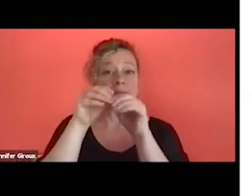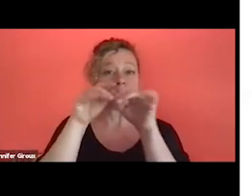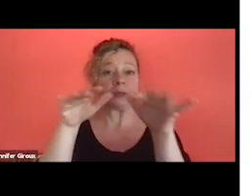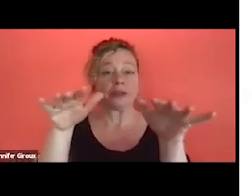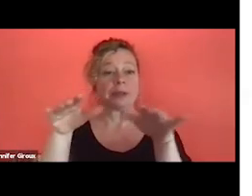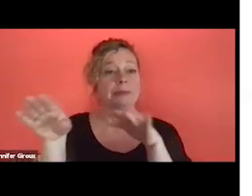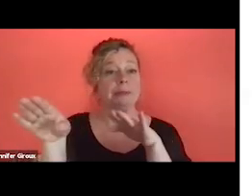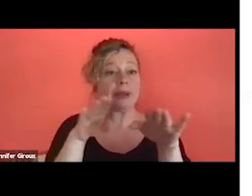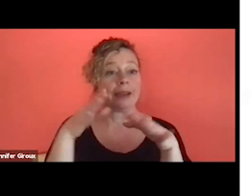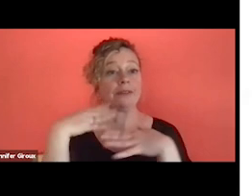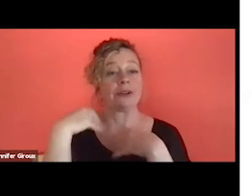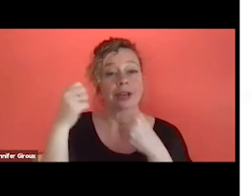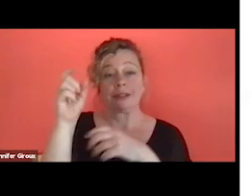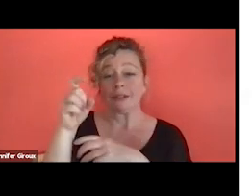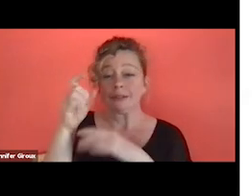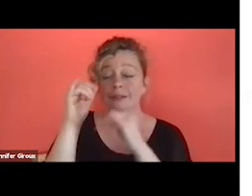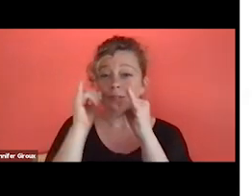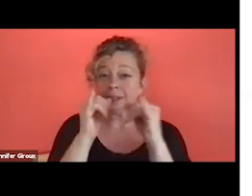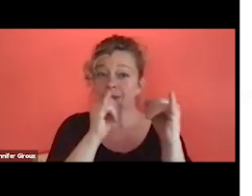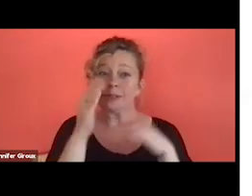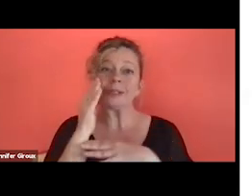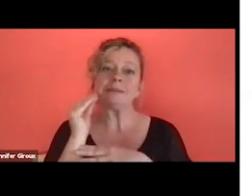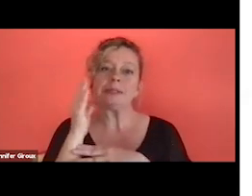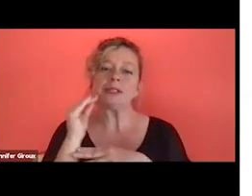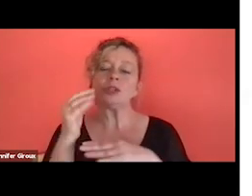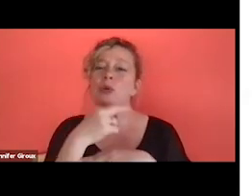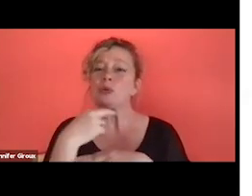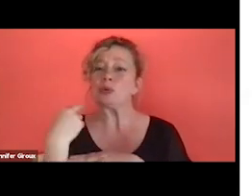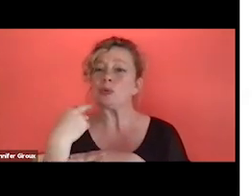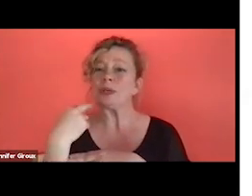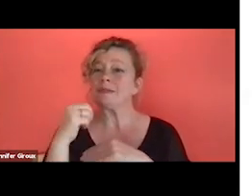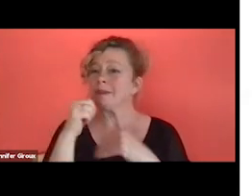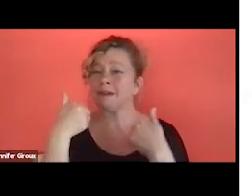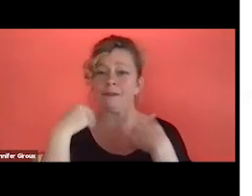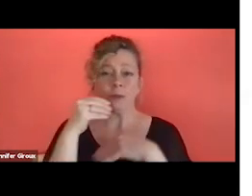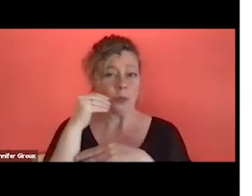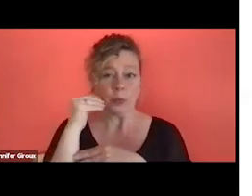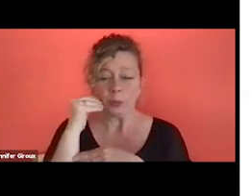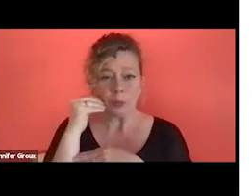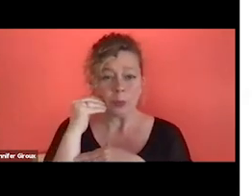de salud conductual de las personas que experimentan o corren el riesgo de quedarse sin hogar. Escucharemos de dos programas